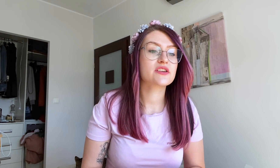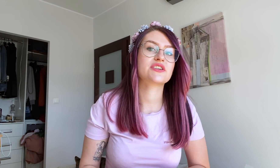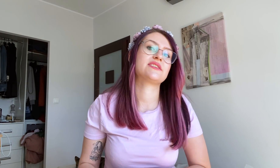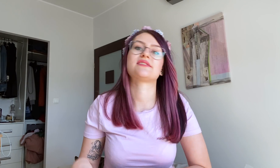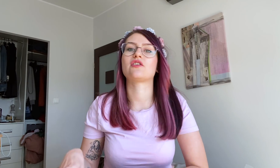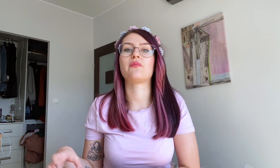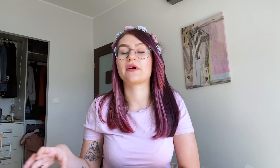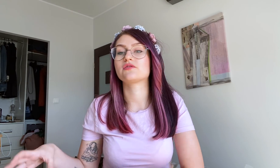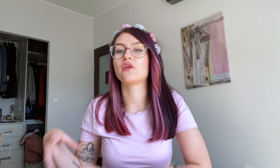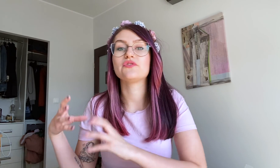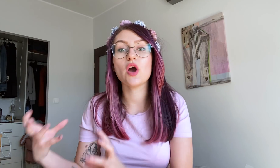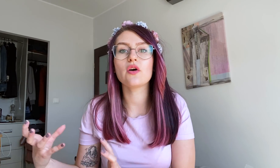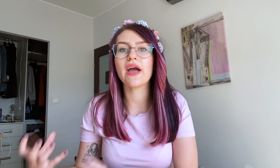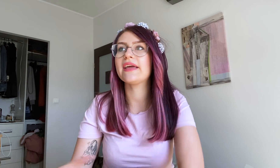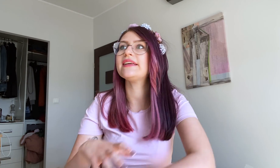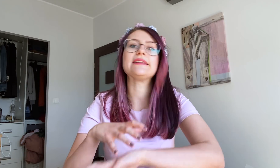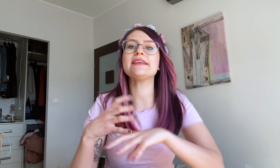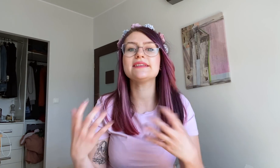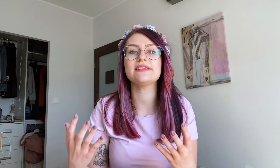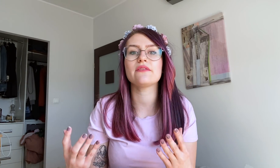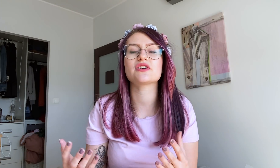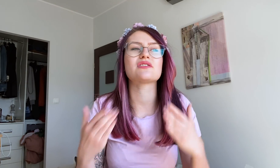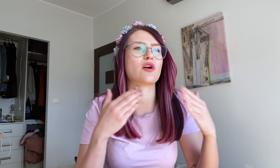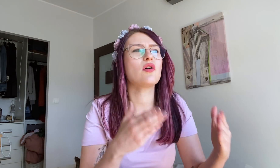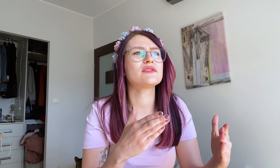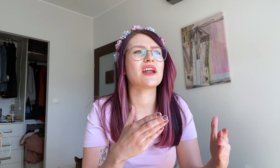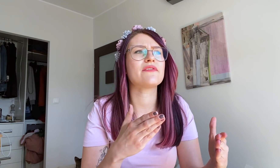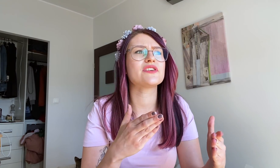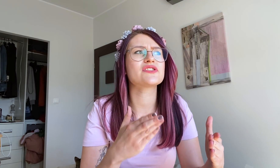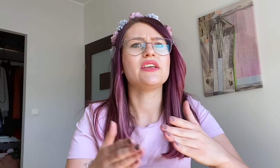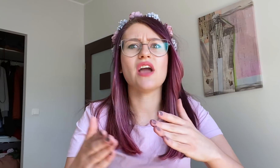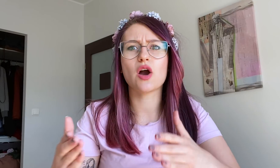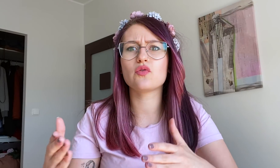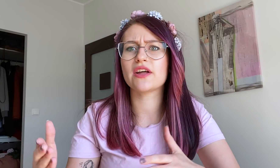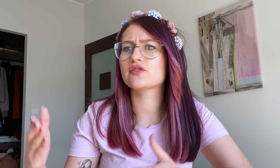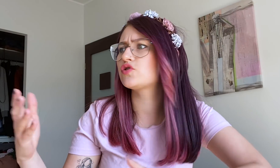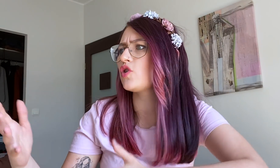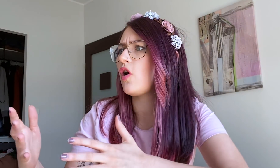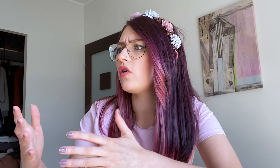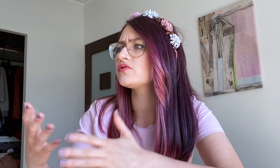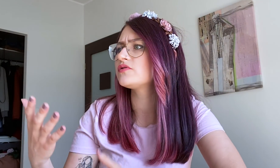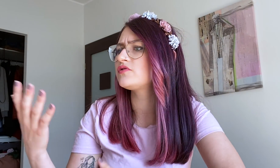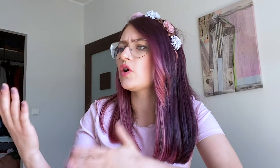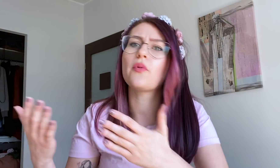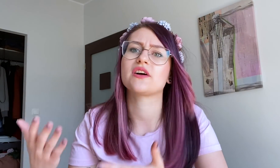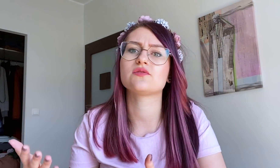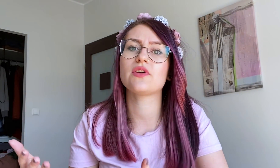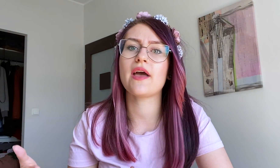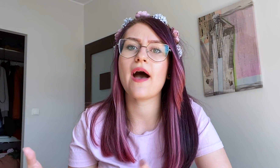część znaków pokazują nie ok. Nigdy nie wiesz na kogo trafisz i akurat kto co pokazuje,